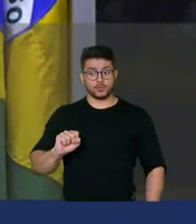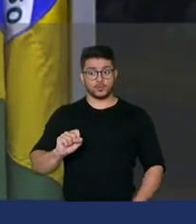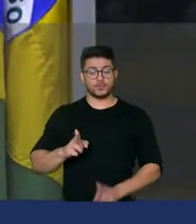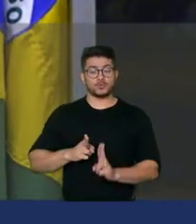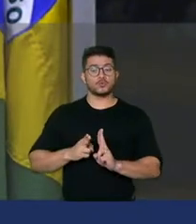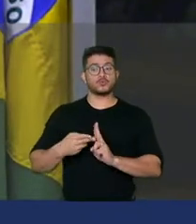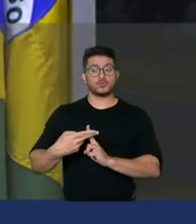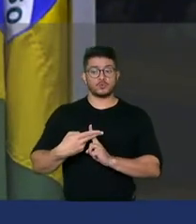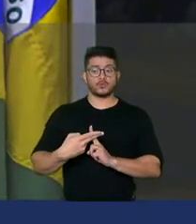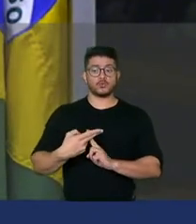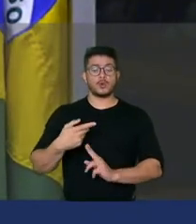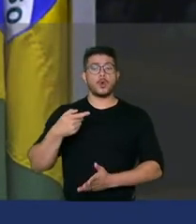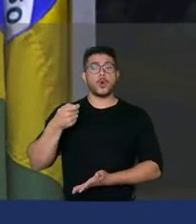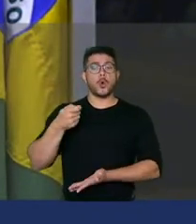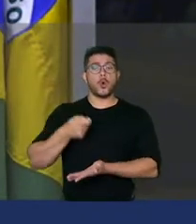NOS ANAIS DA CASA. QUE O SUS... TEM A OBRIGAÇÃO...